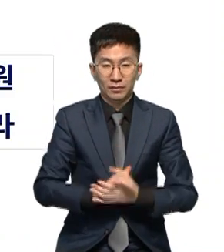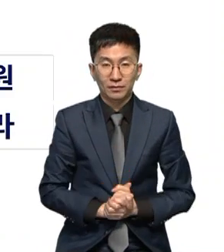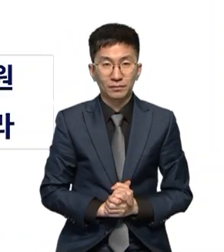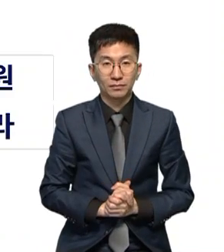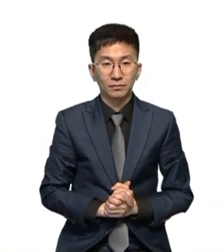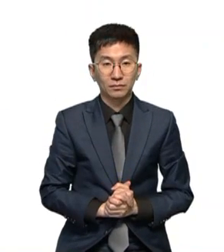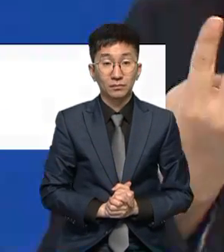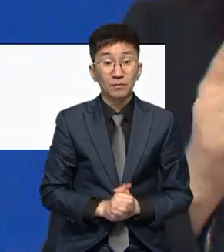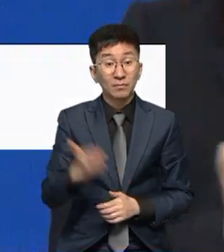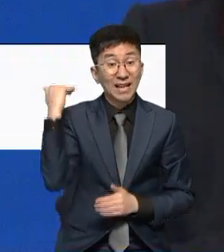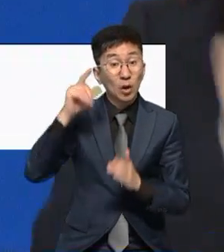설명했습니다.